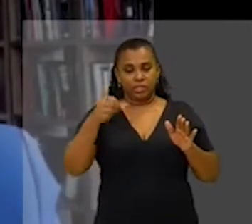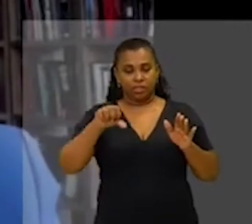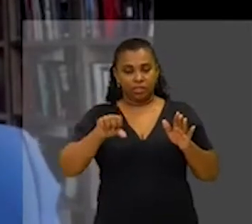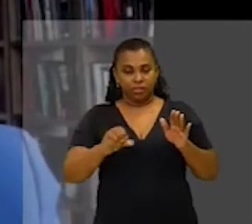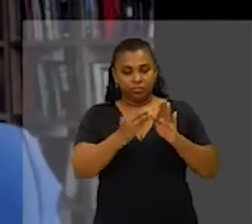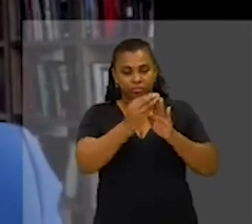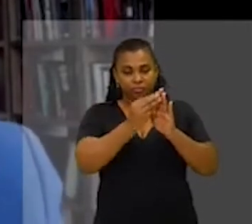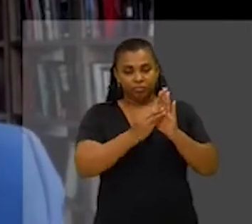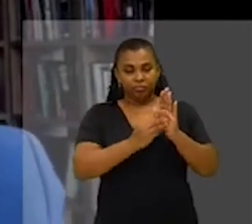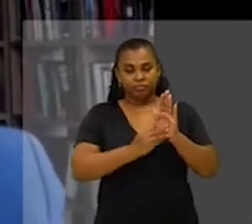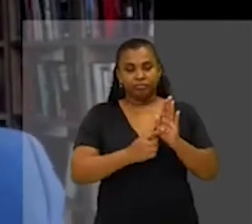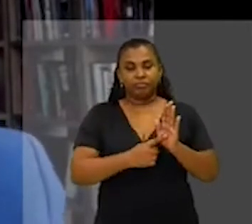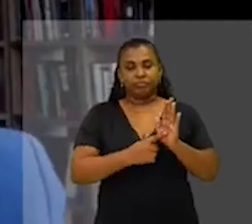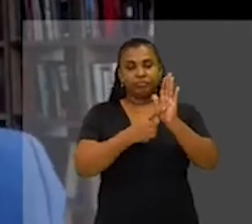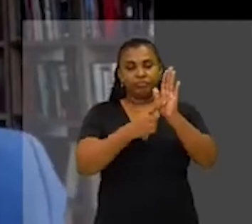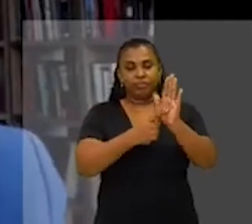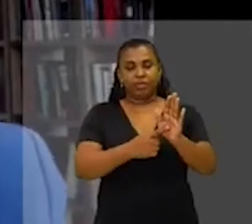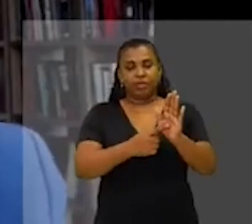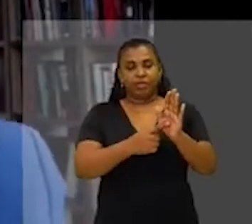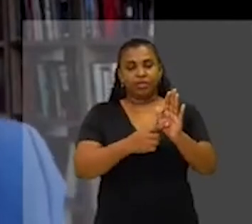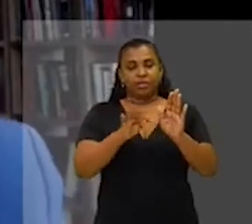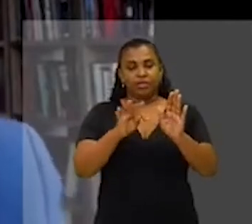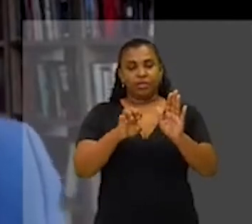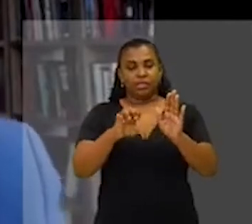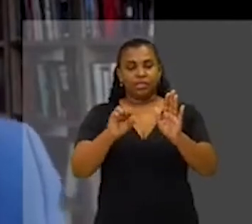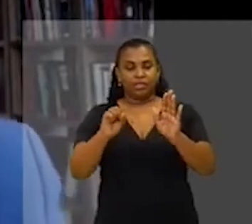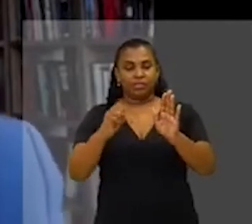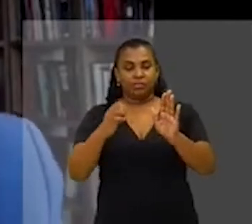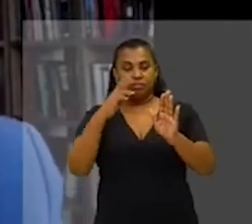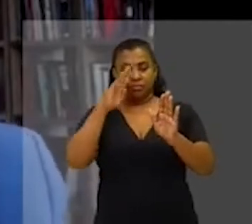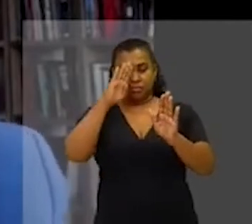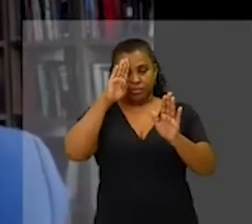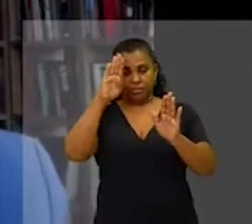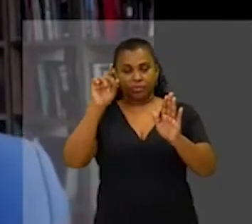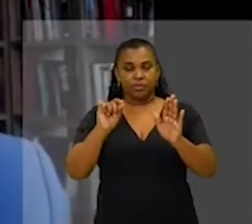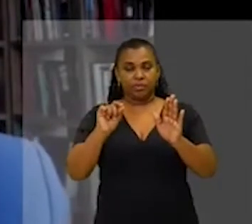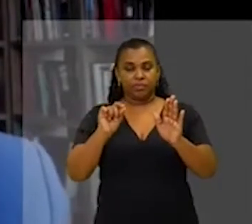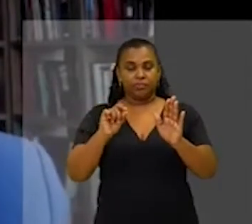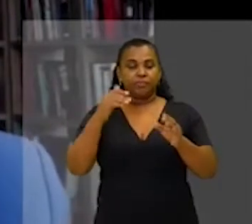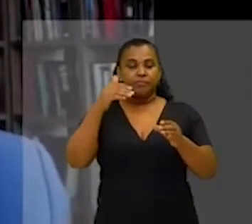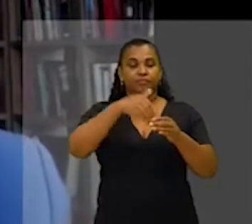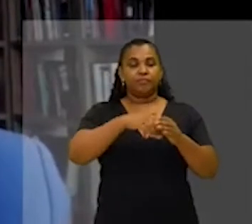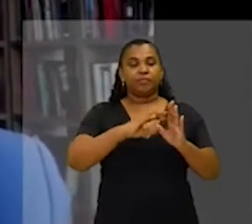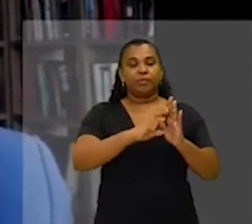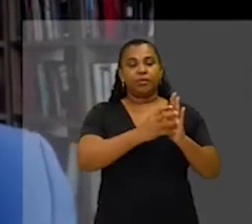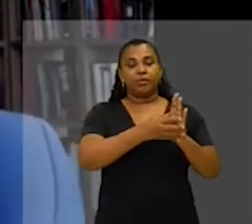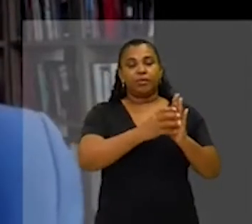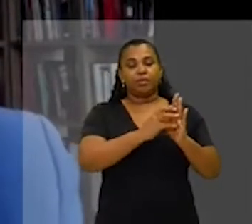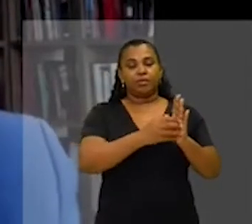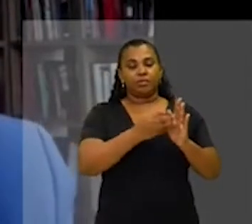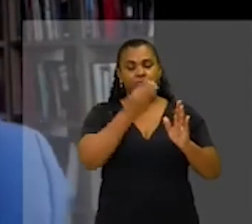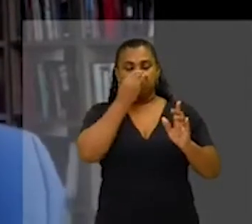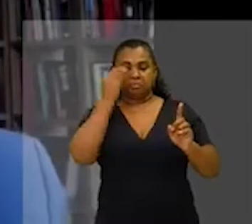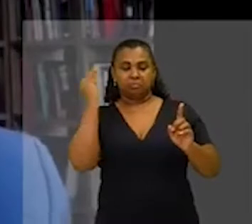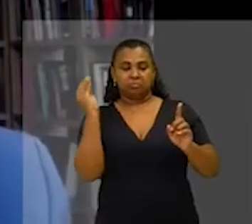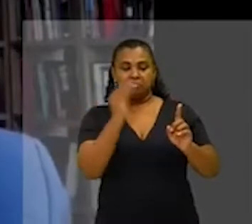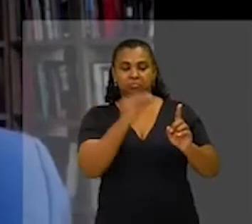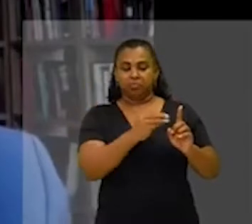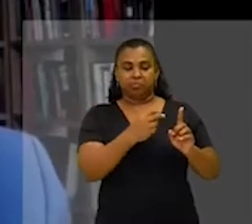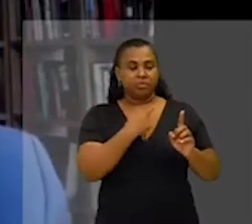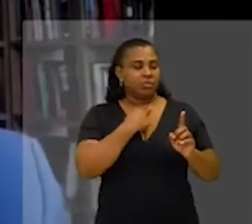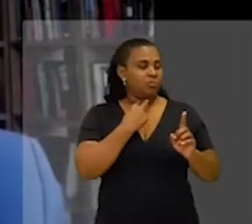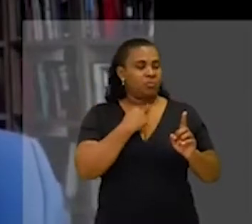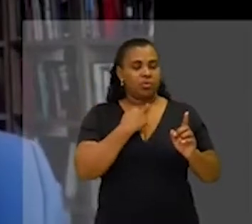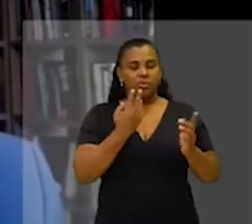de uma tese a tese Central é candidaturas para e não podem ser ignorados não podem ser excluídas